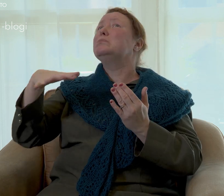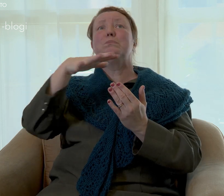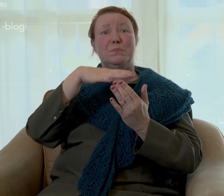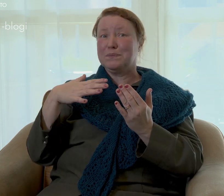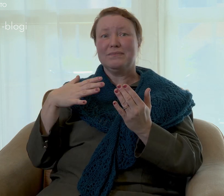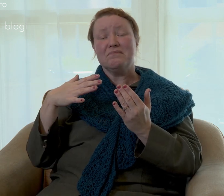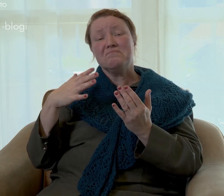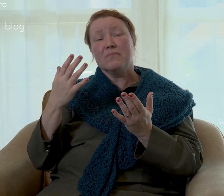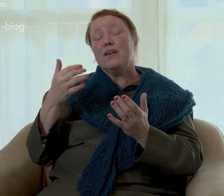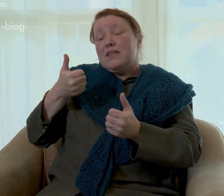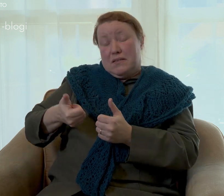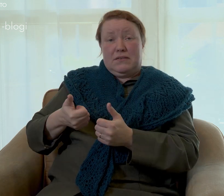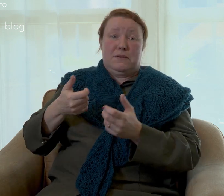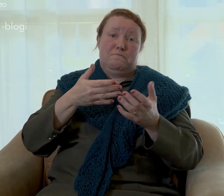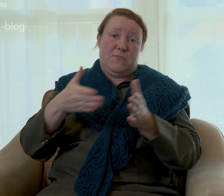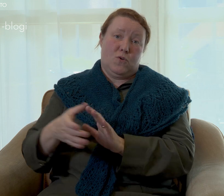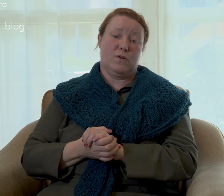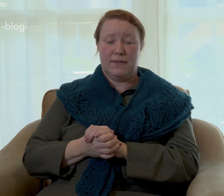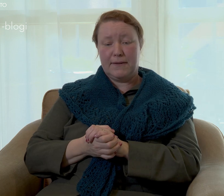millaisella alueella olemme.